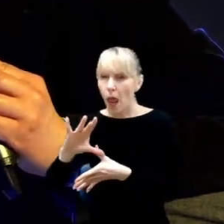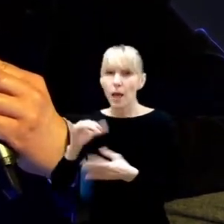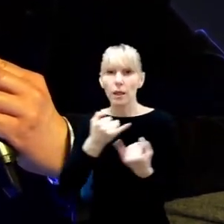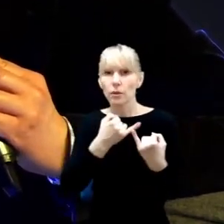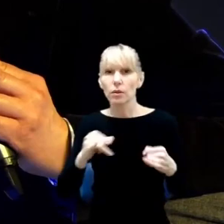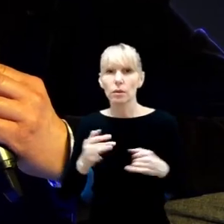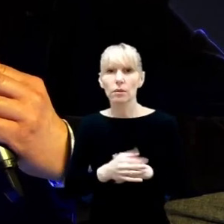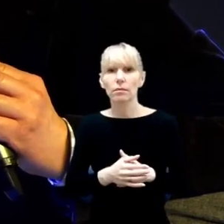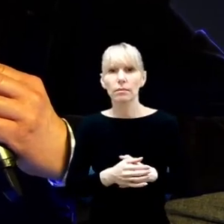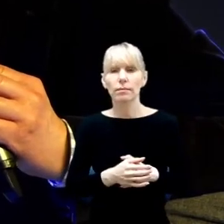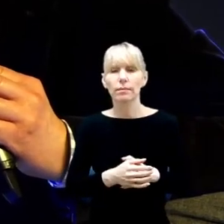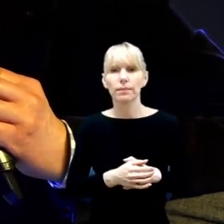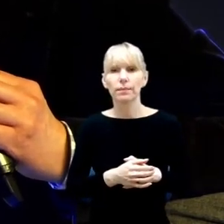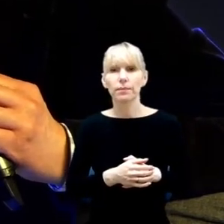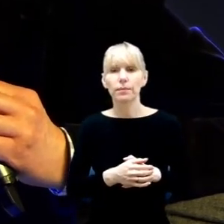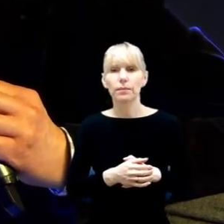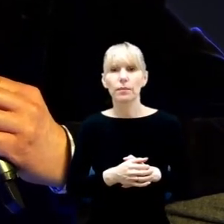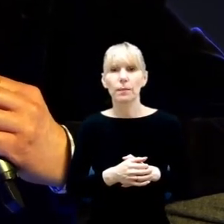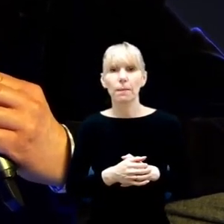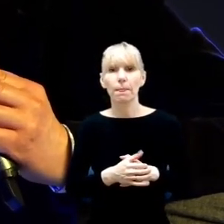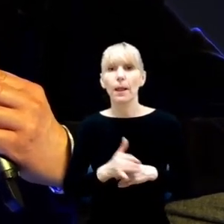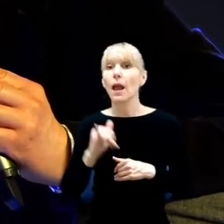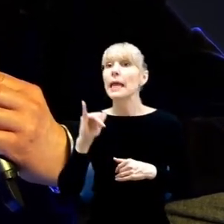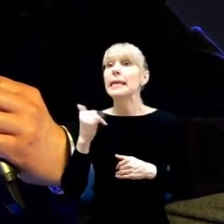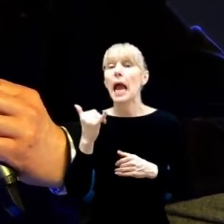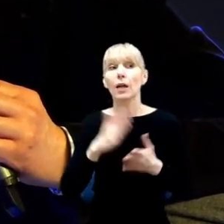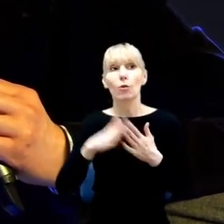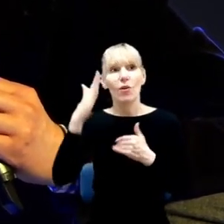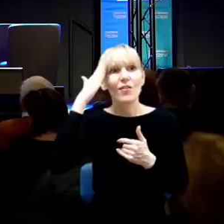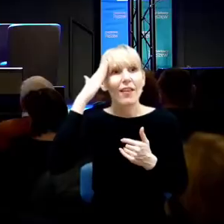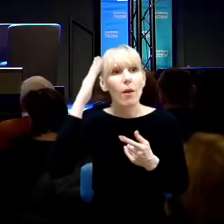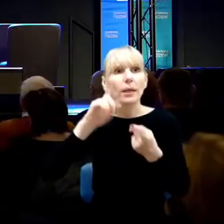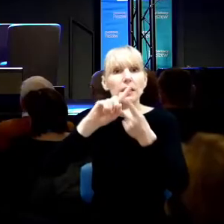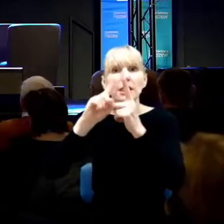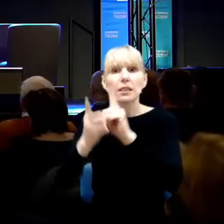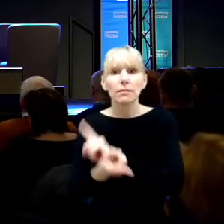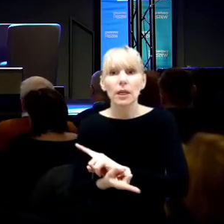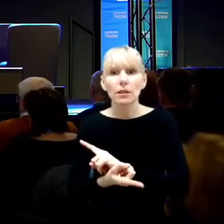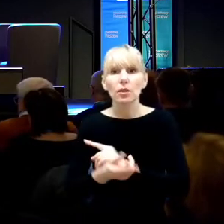tylko jak zmienić tą świadomość, że być może warto scalać działki